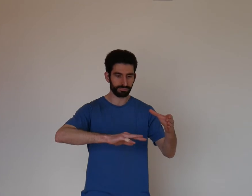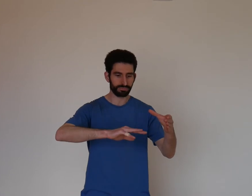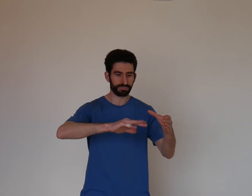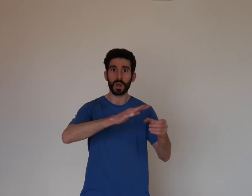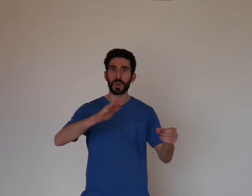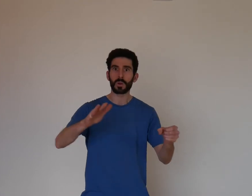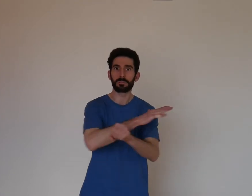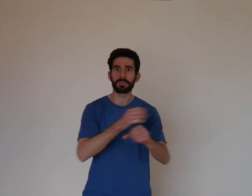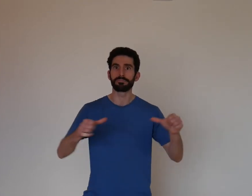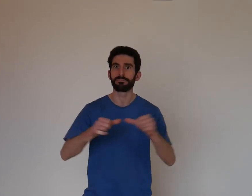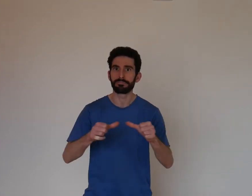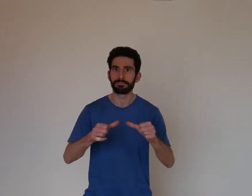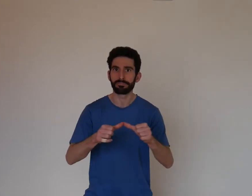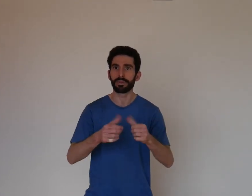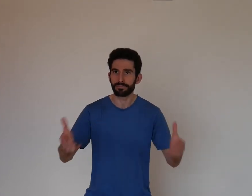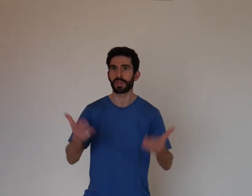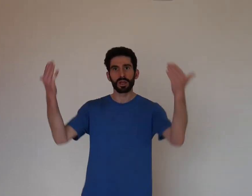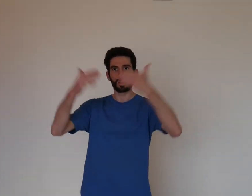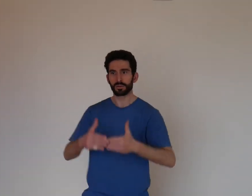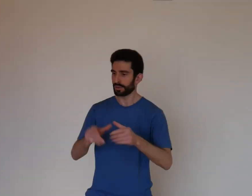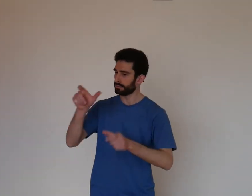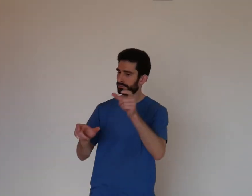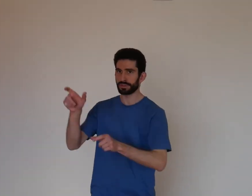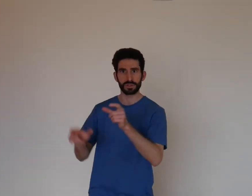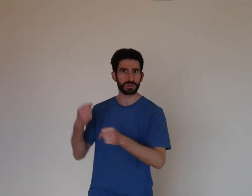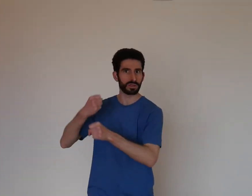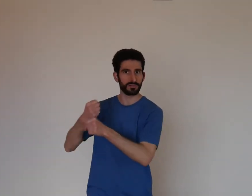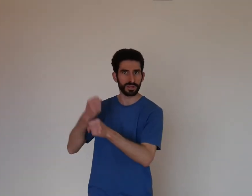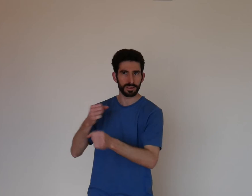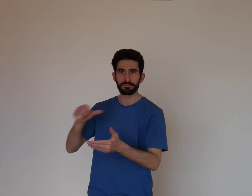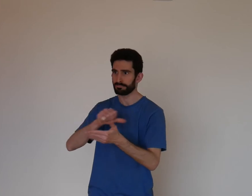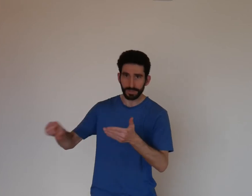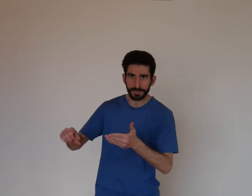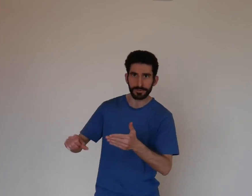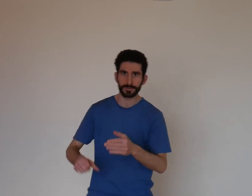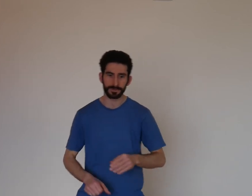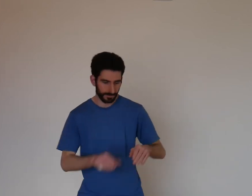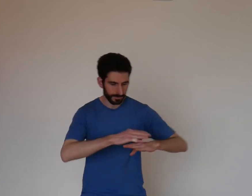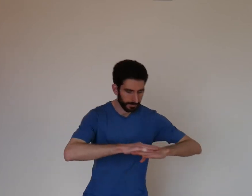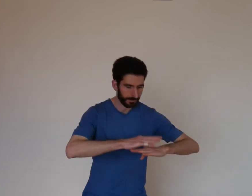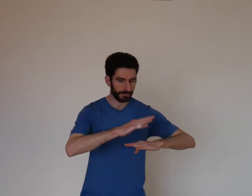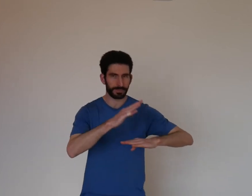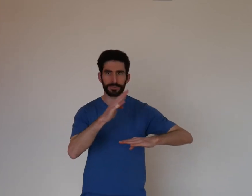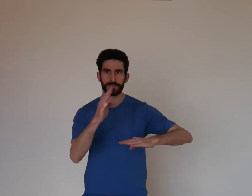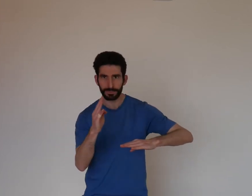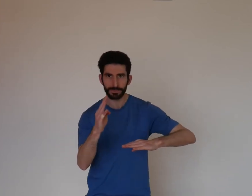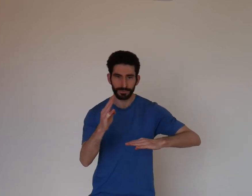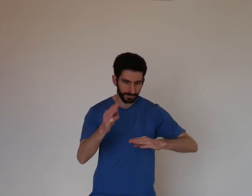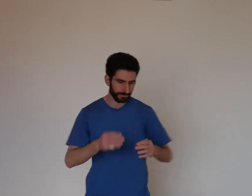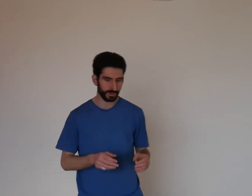étaient remplies, que faire ? La nuit, des travailleurs étaient payés pour descendre